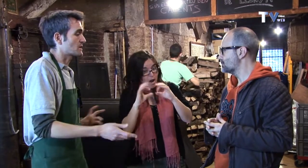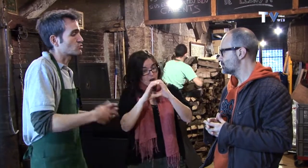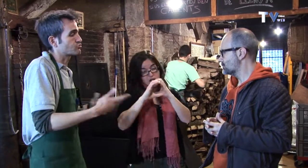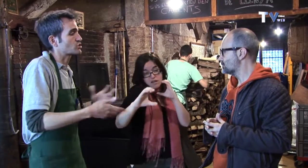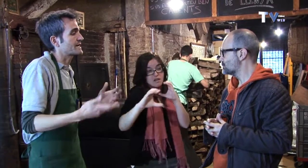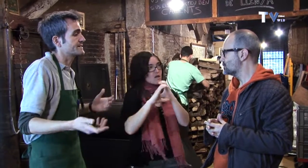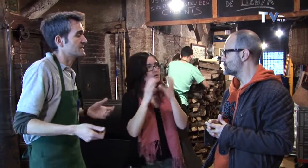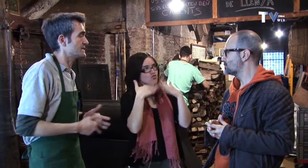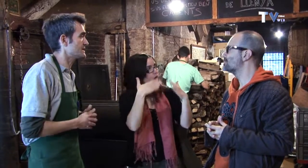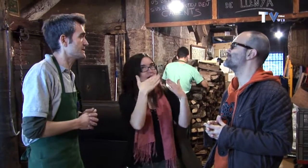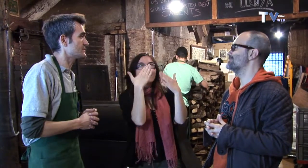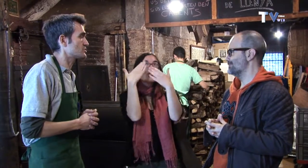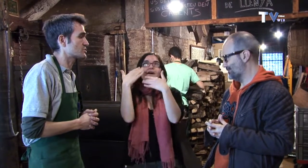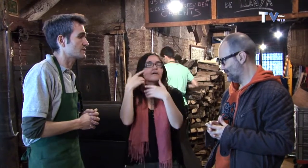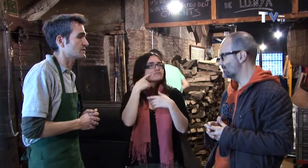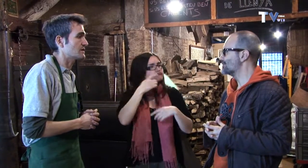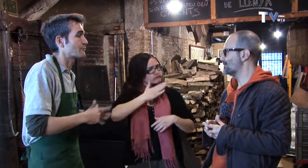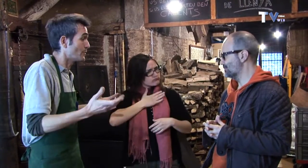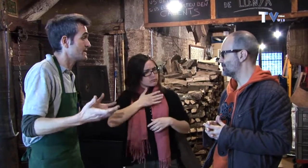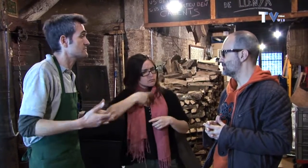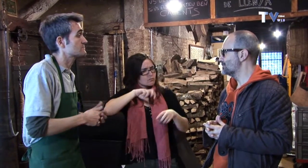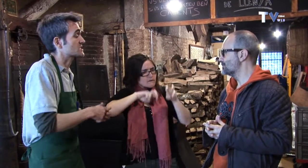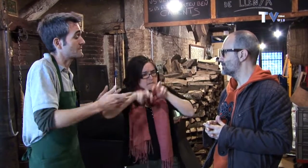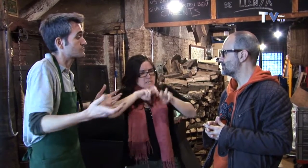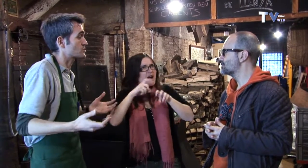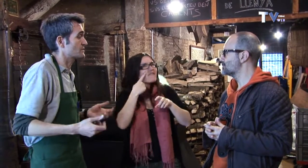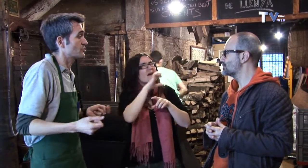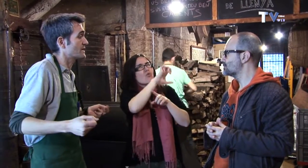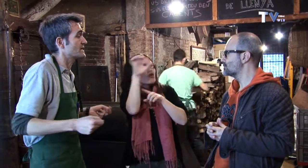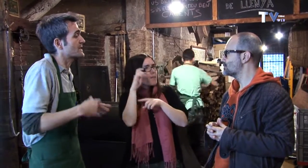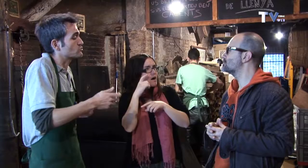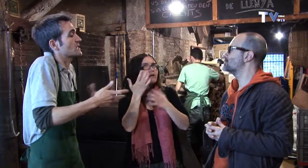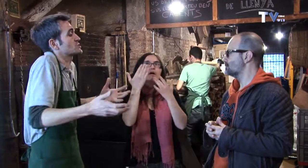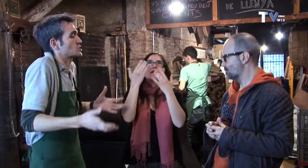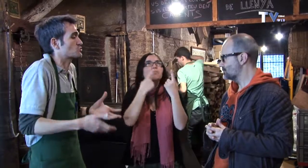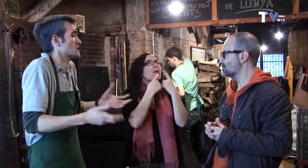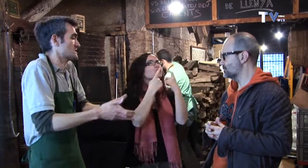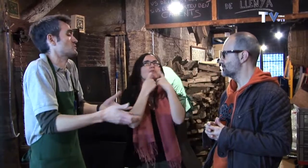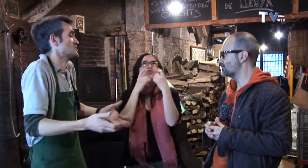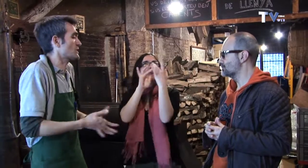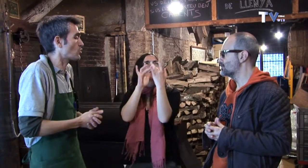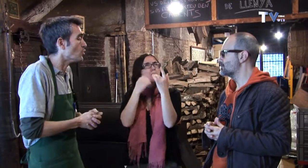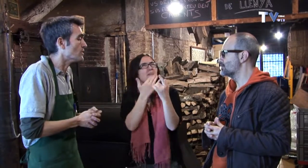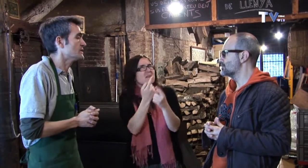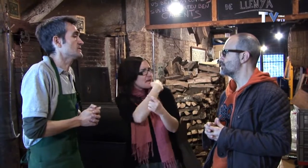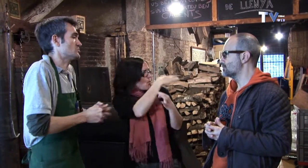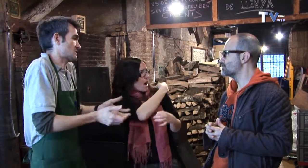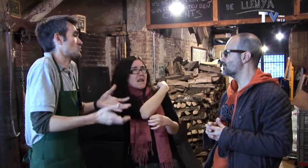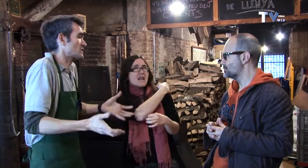pero ninguna tiene este tipo de horno. Nosotros buscamos por toda Europa, preguntamos